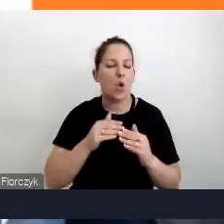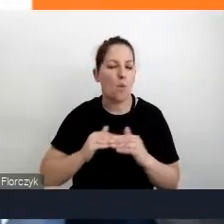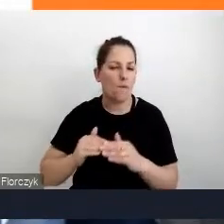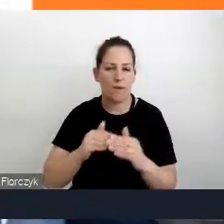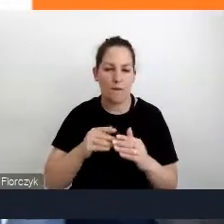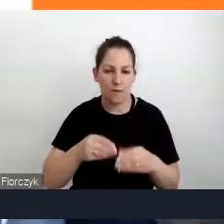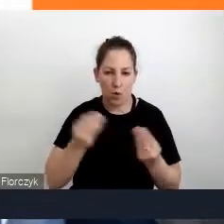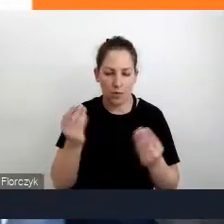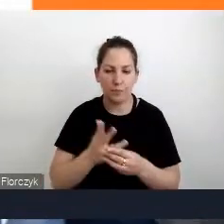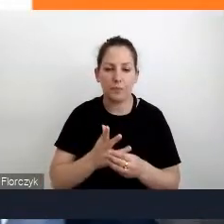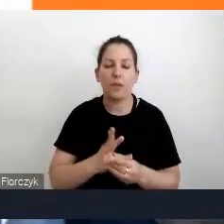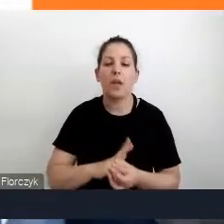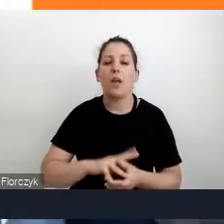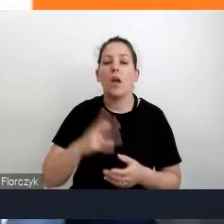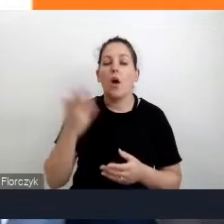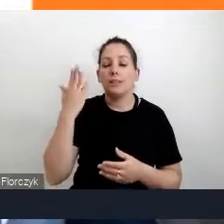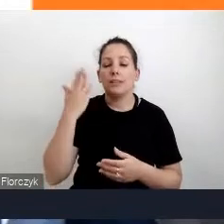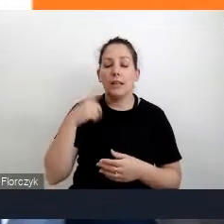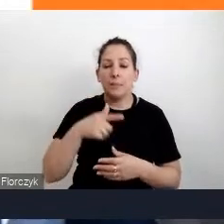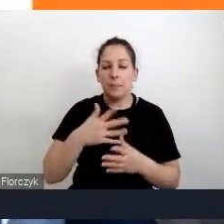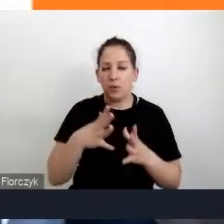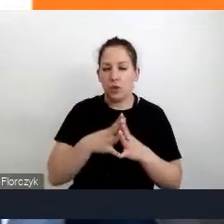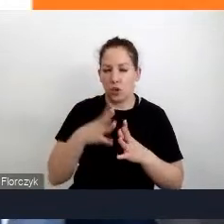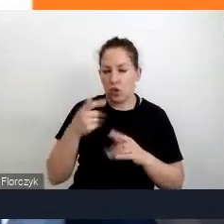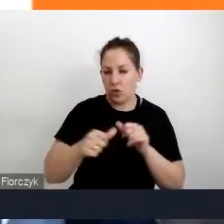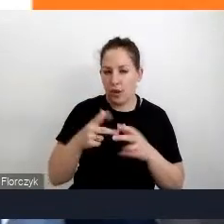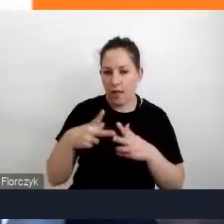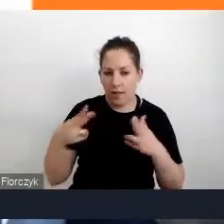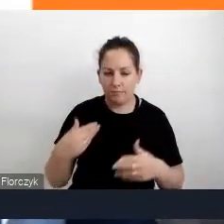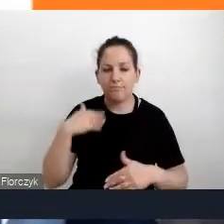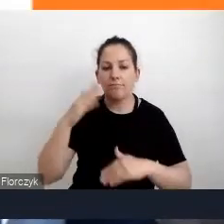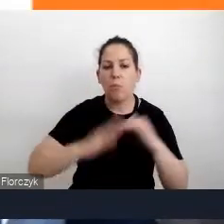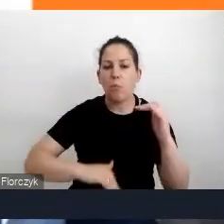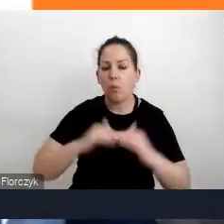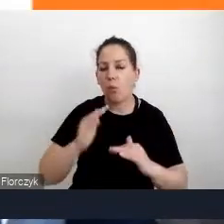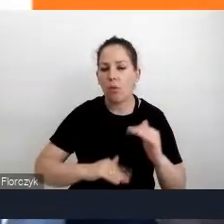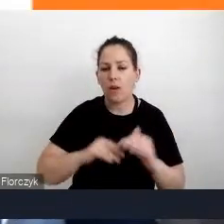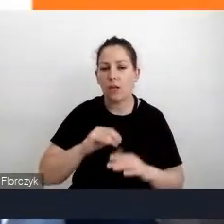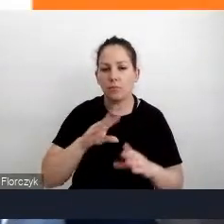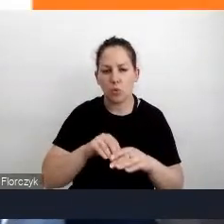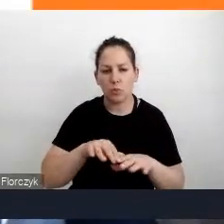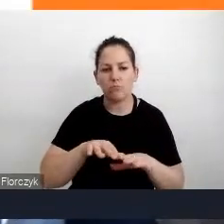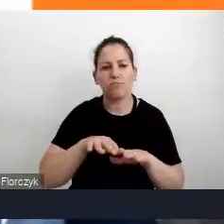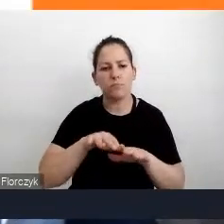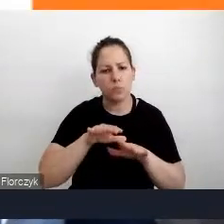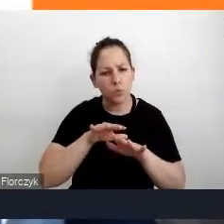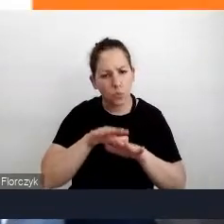W ostatnim dziesięcioleciu pobudowaliśmy dość znaczną ilość dróg